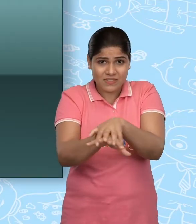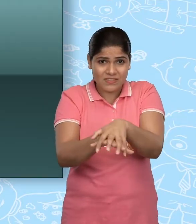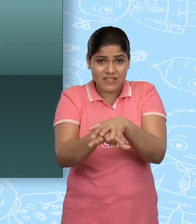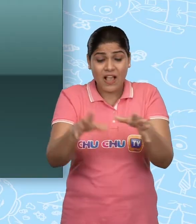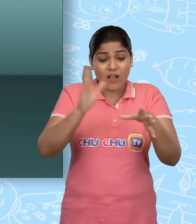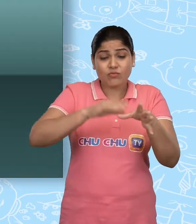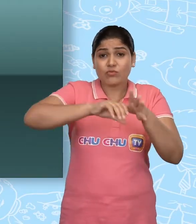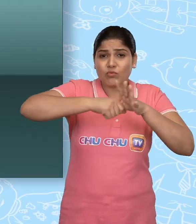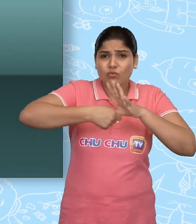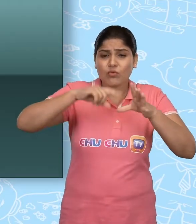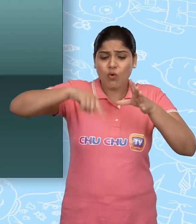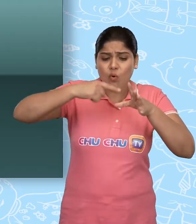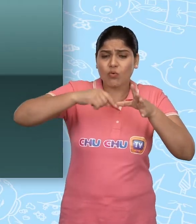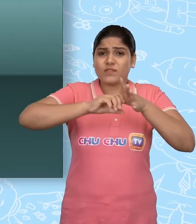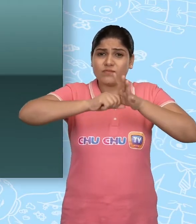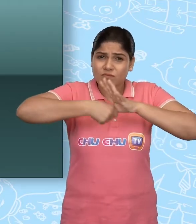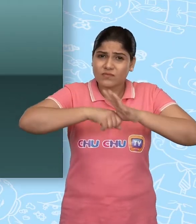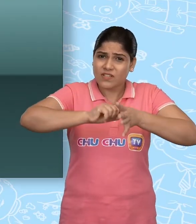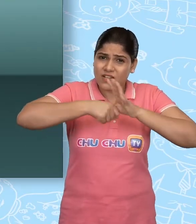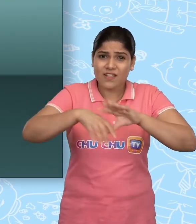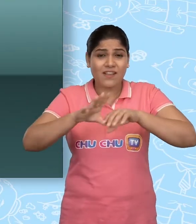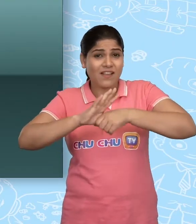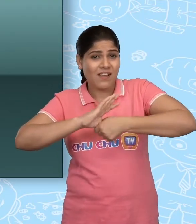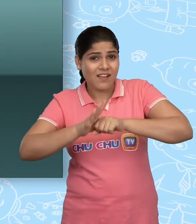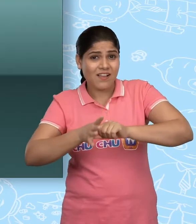अंगूठो को चारो तरफ़ से अच्छी तरह रगड़ो.